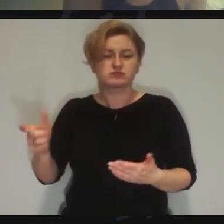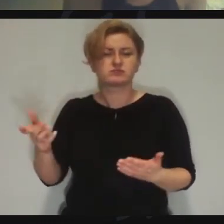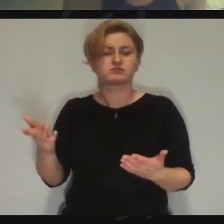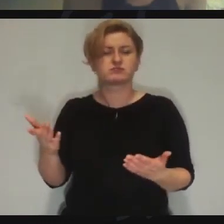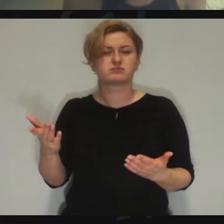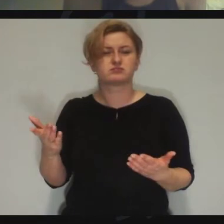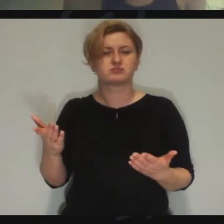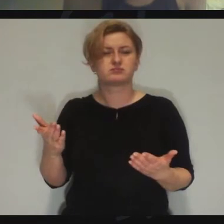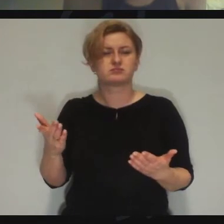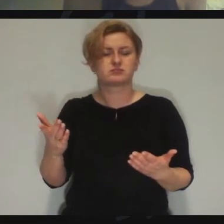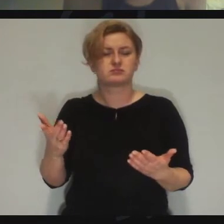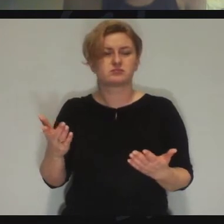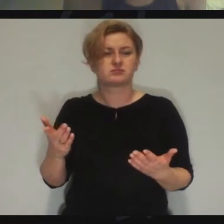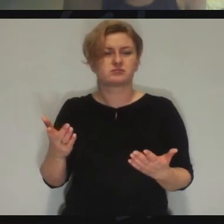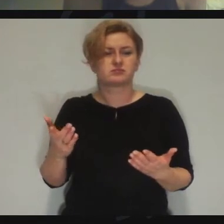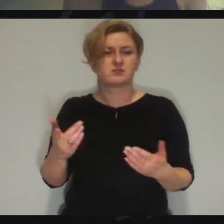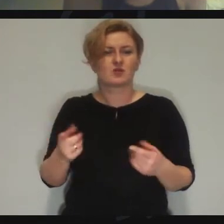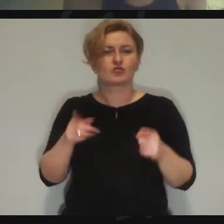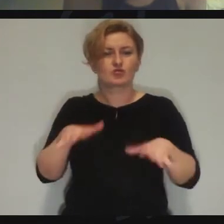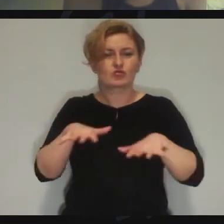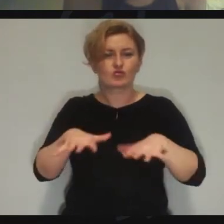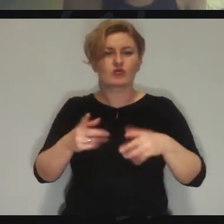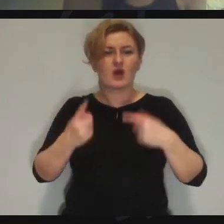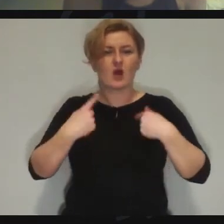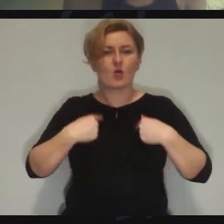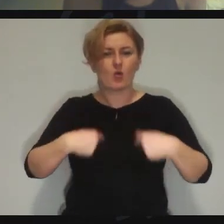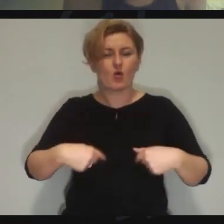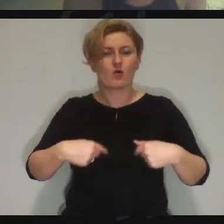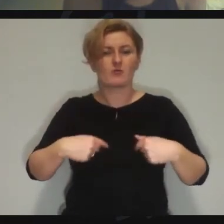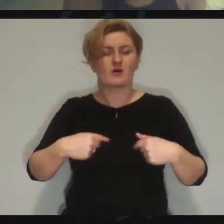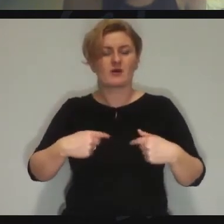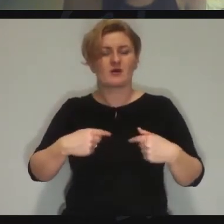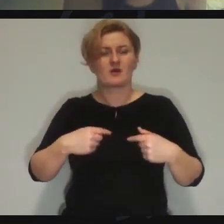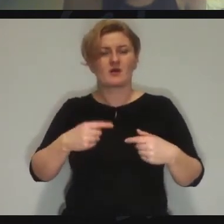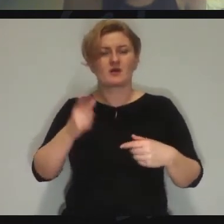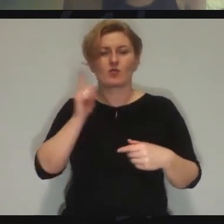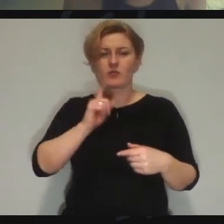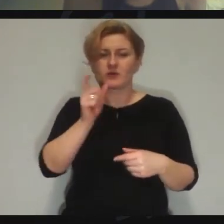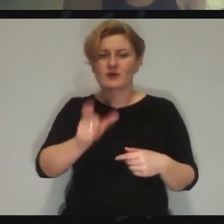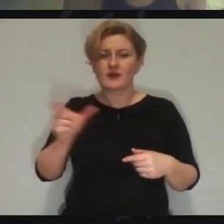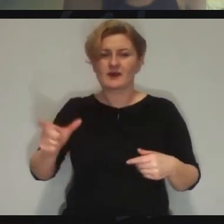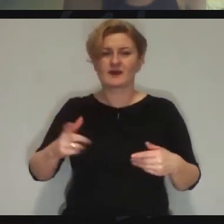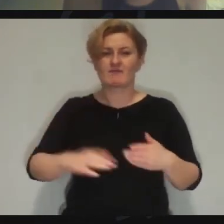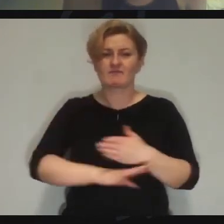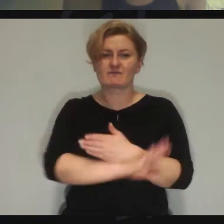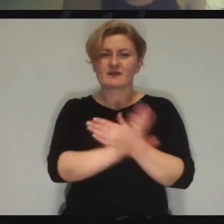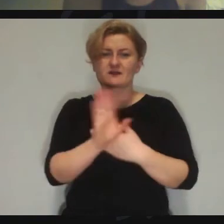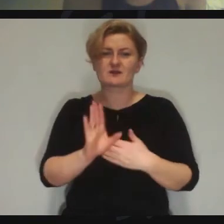ale ogromna część chce przeżywać te emocje. To jest coś pięknego.